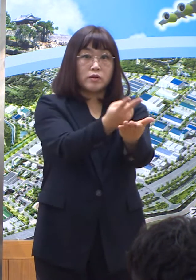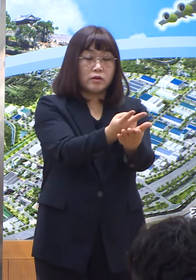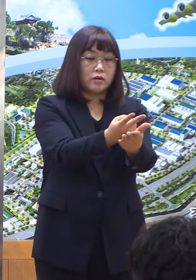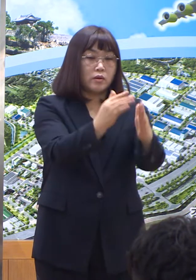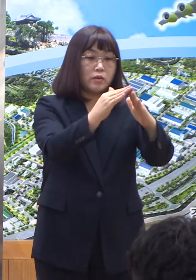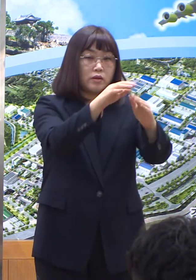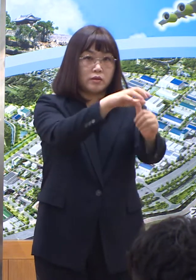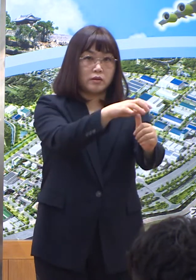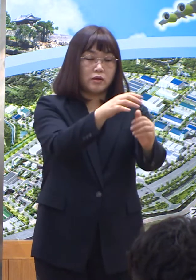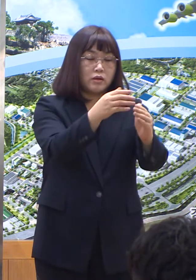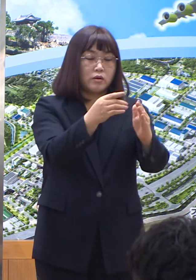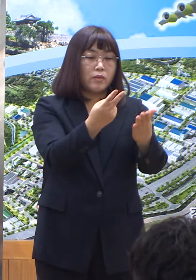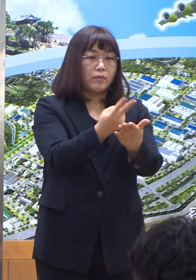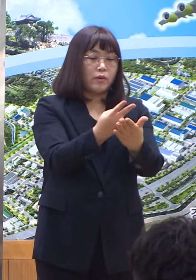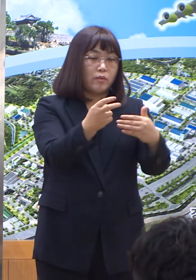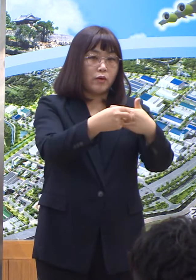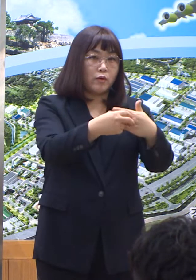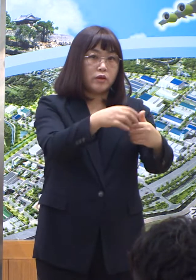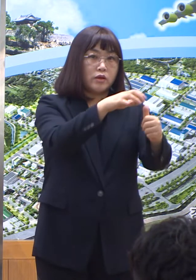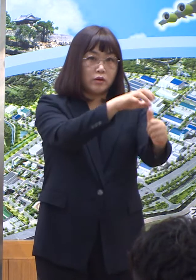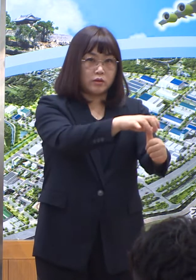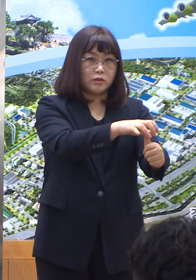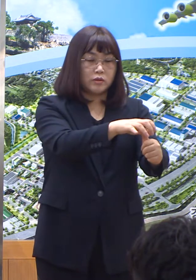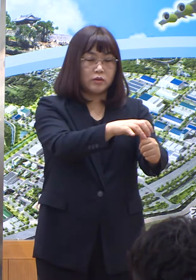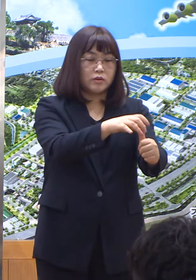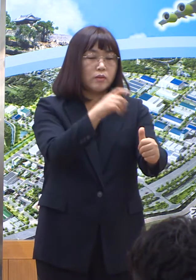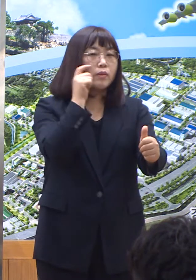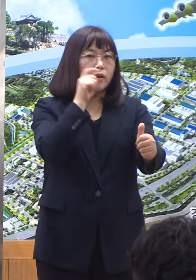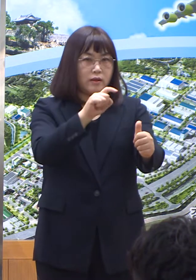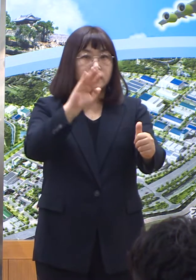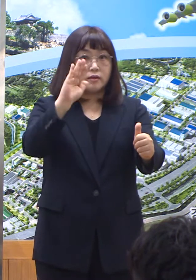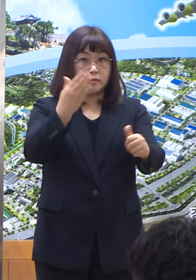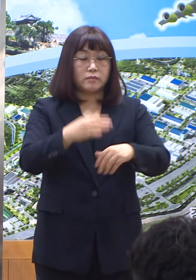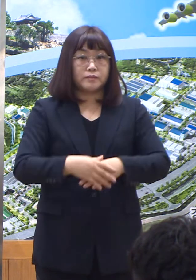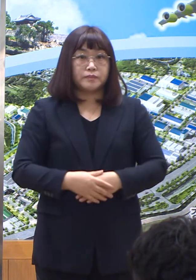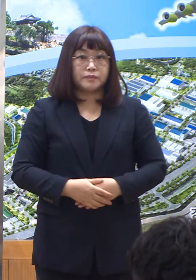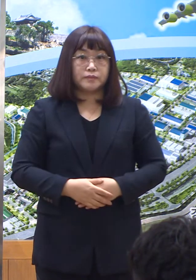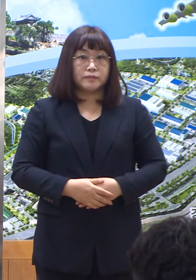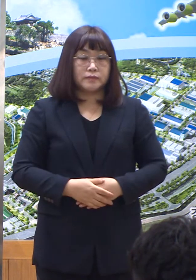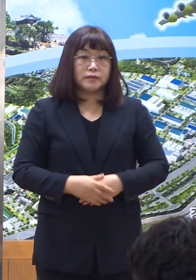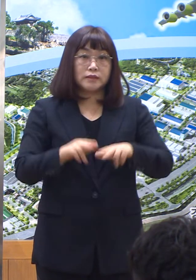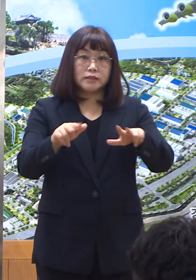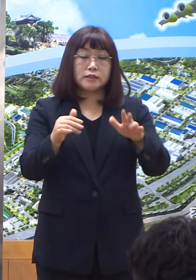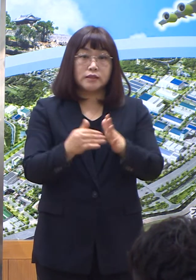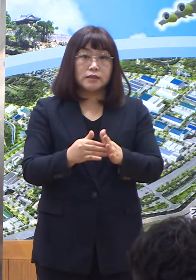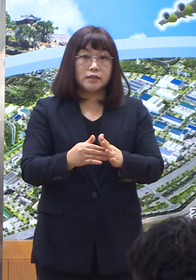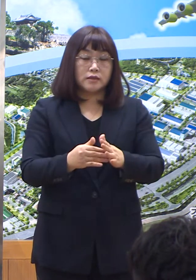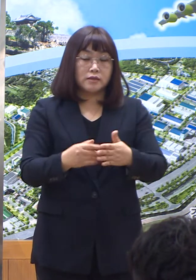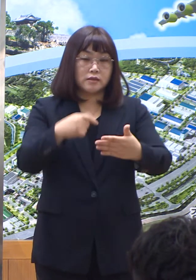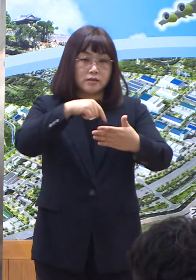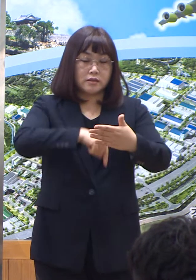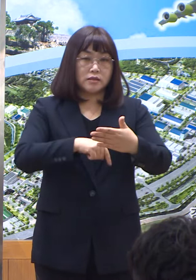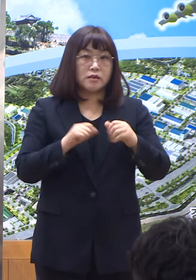증상발현에 따른 검사에서 양성 판정을 받았습니다.